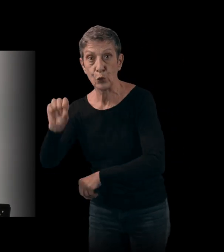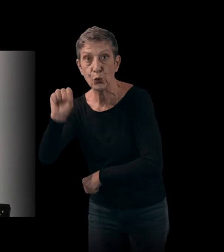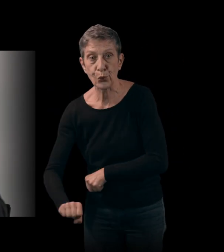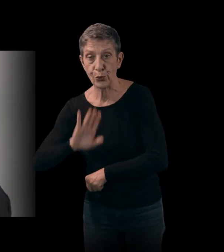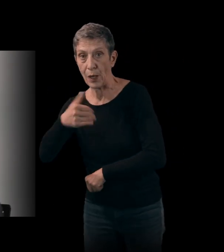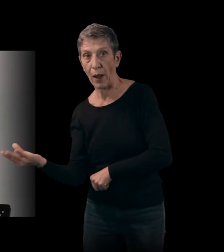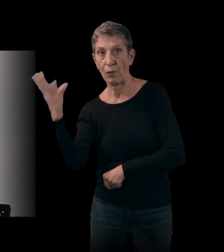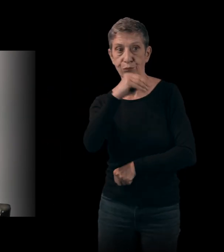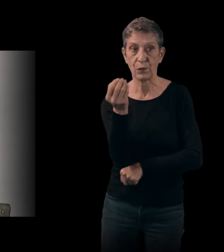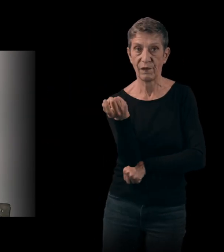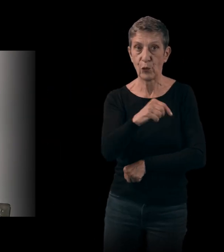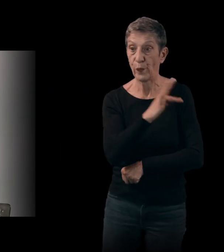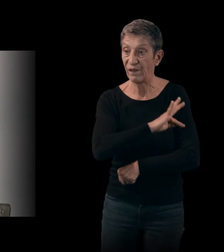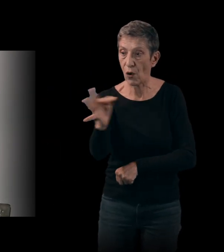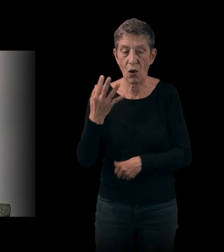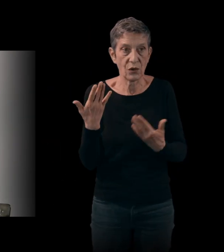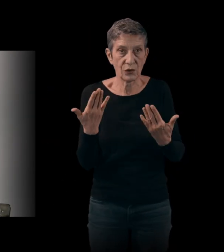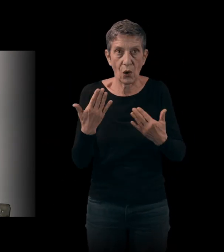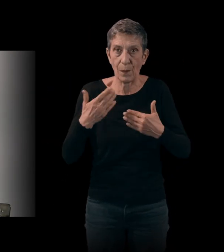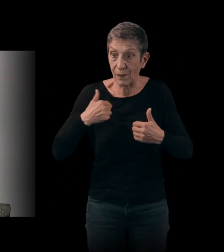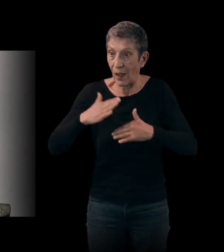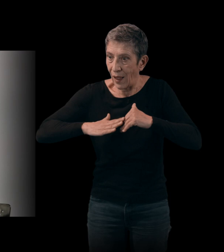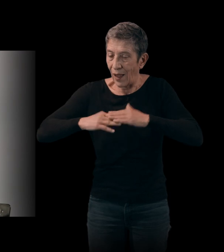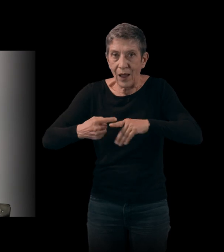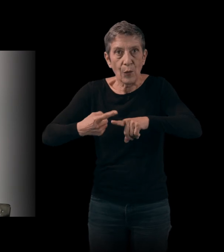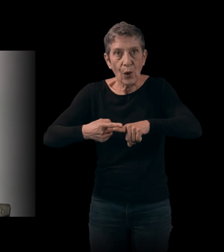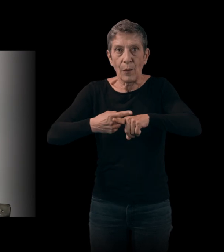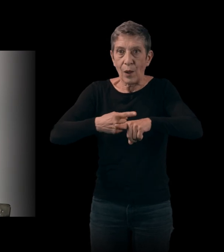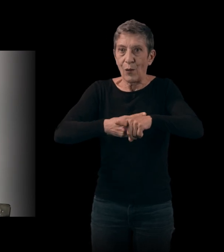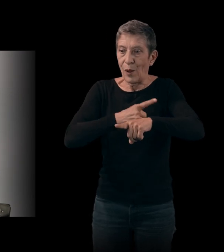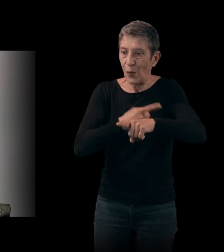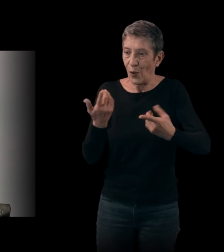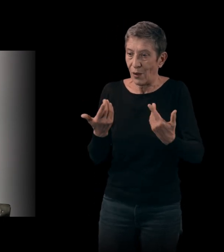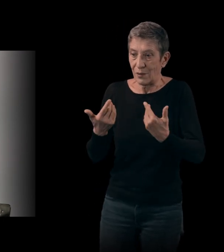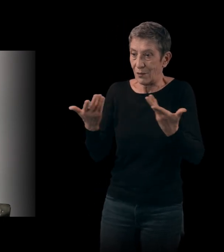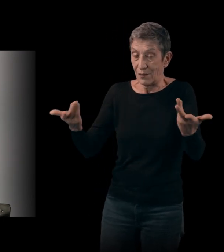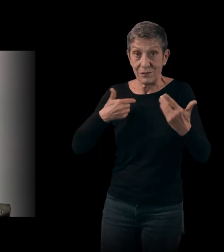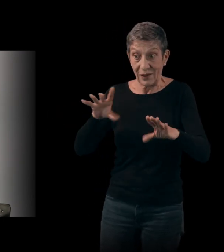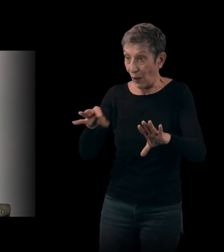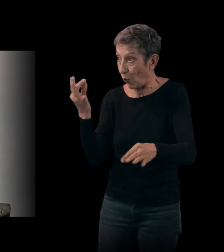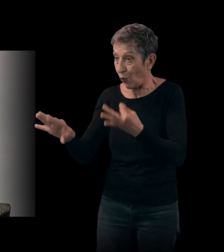Donc, tout se met progressivement en place. Mais ça, je vais le découvrir un petit peu dans le bus,